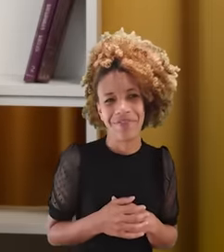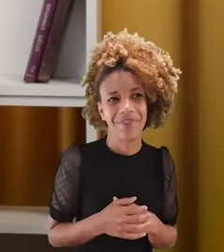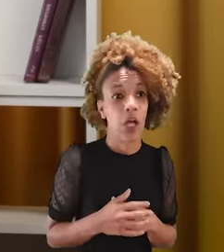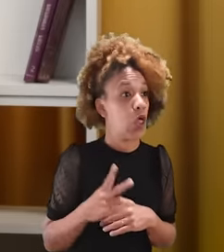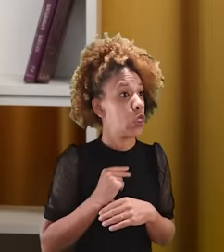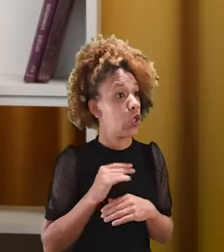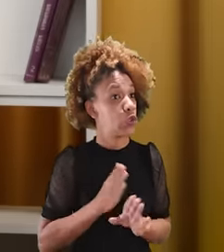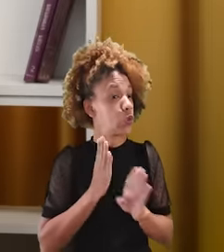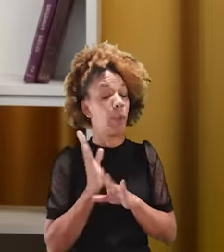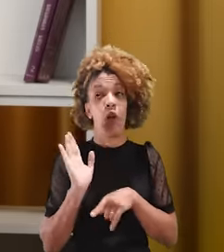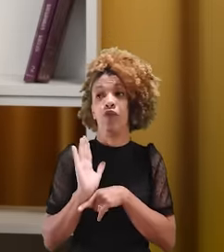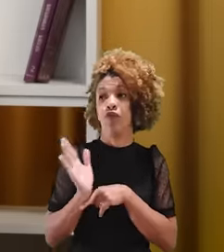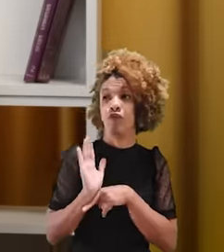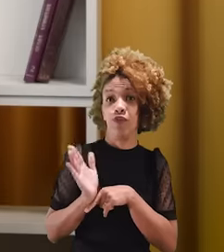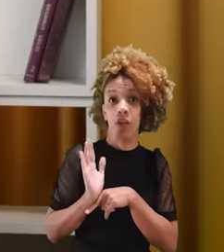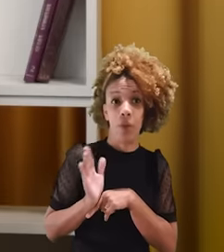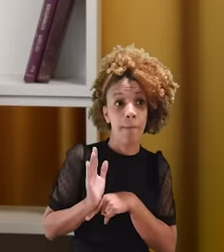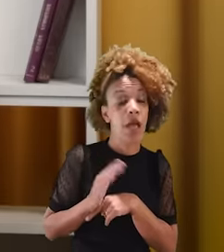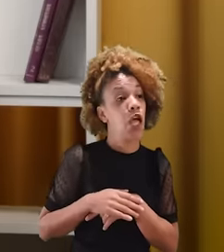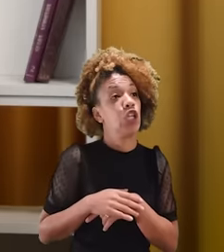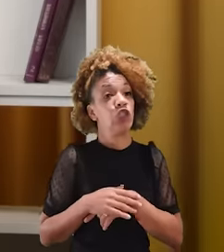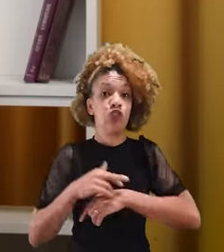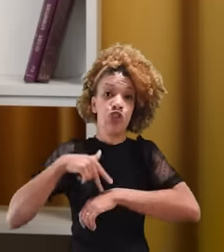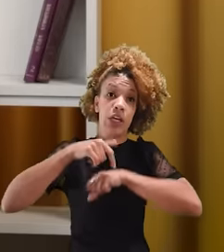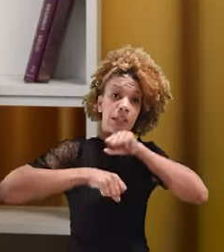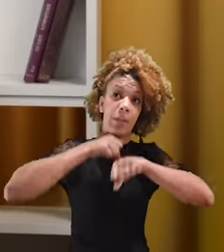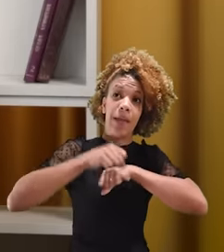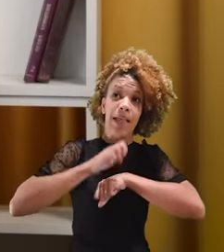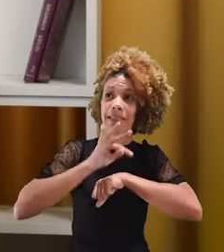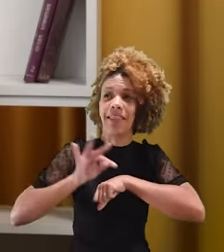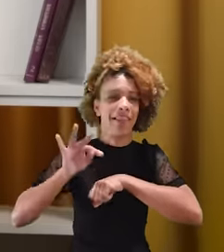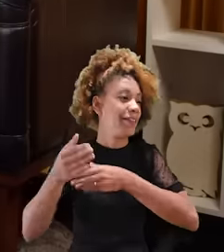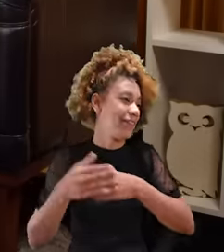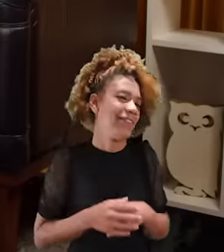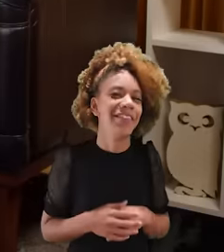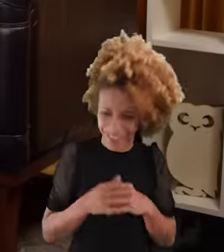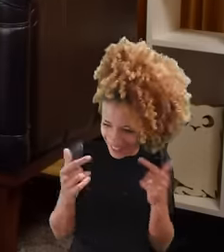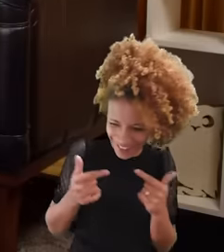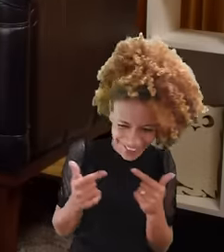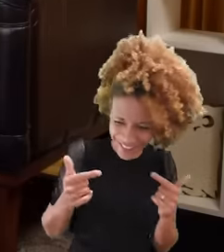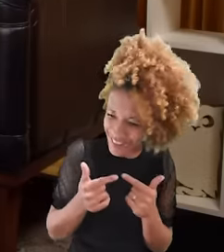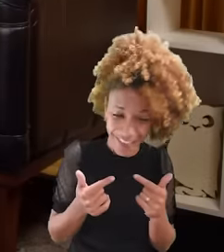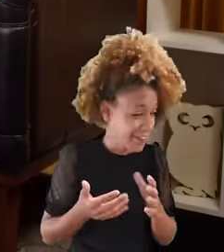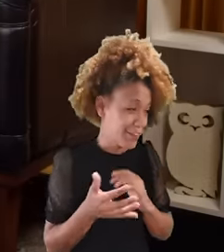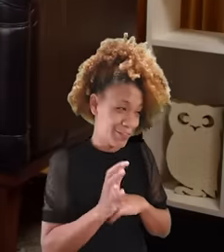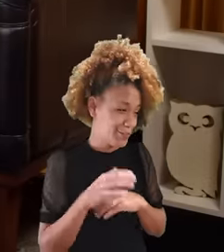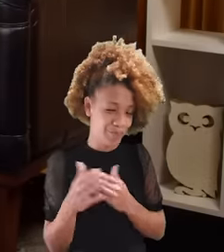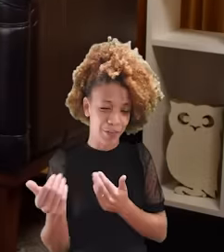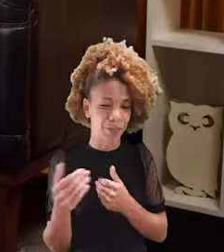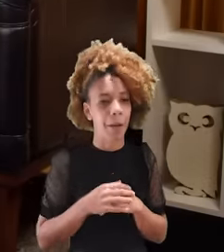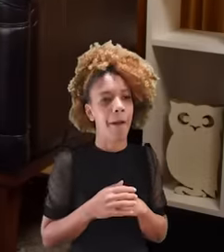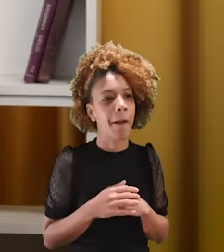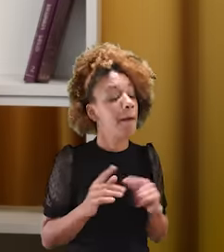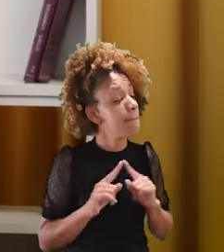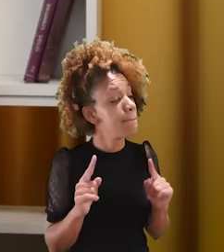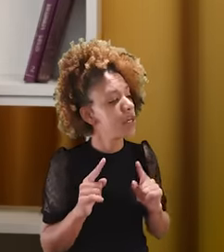eu descobri um filme de de um alienígena que anda de bicicleta chama C 89 é isso eh eu vejo em você